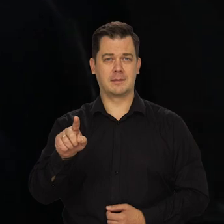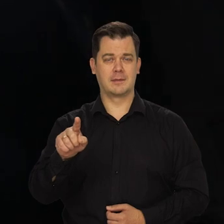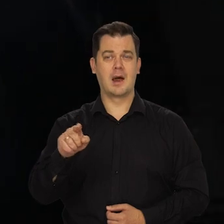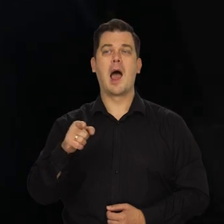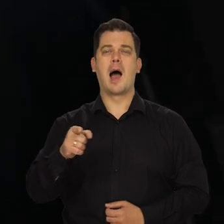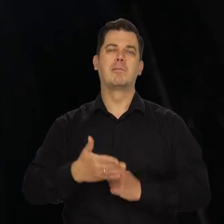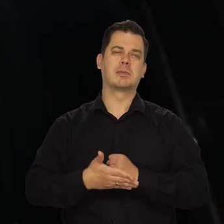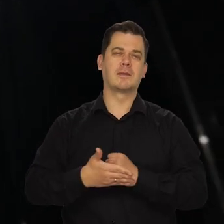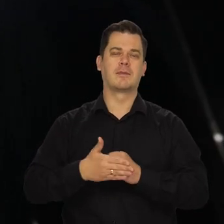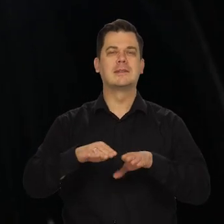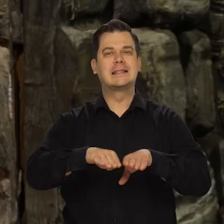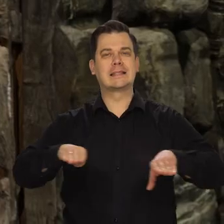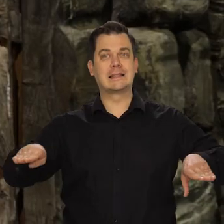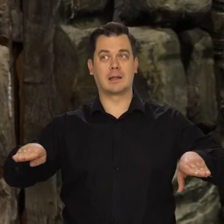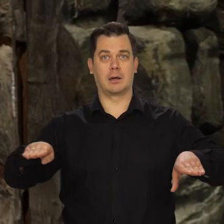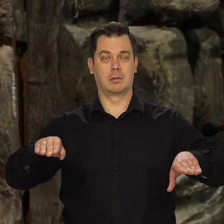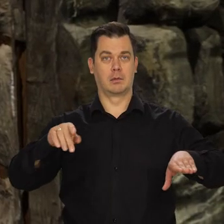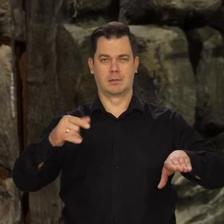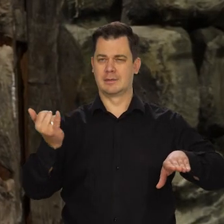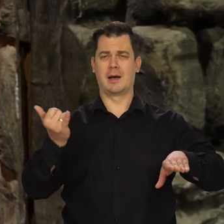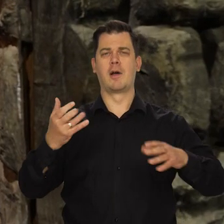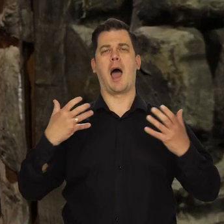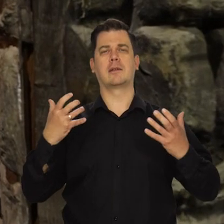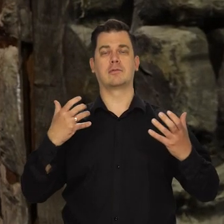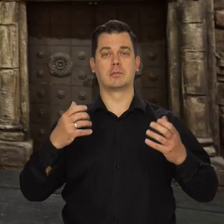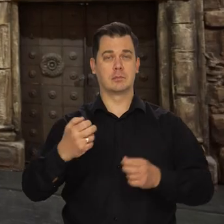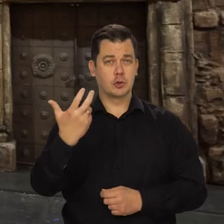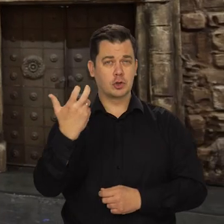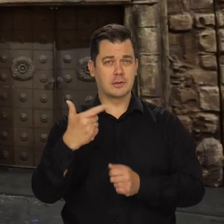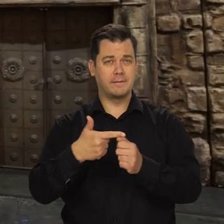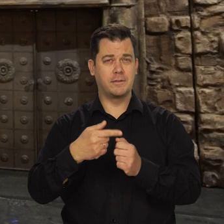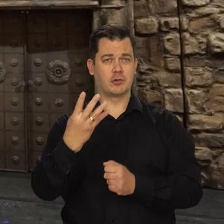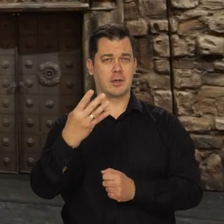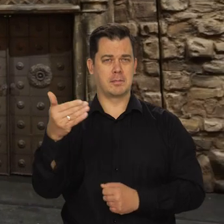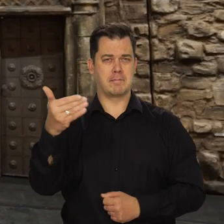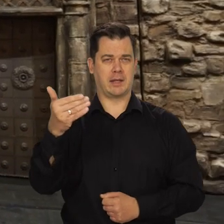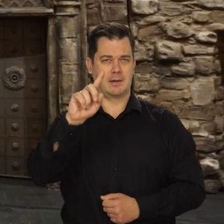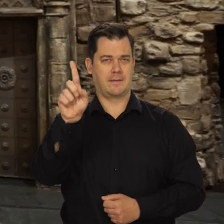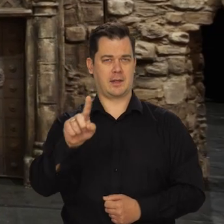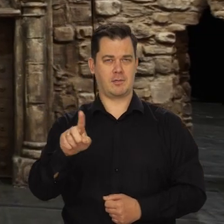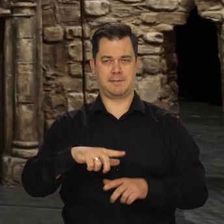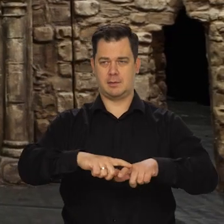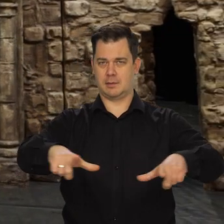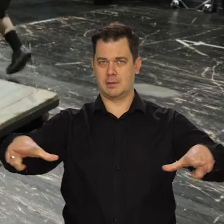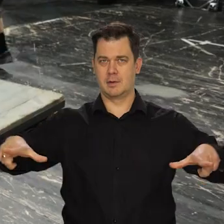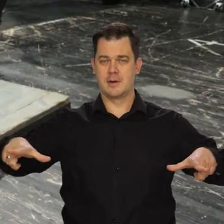a zasadnicza powierzchnia, z której zwykle korzystają artyści, to 324 metry kwadratowe.